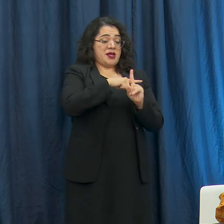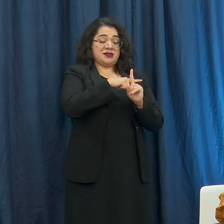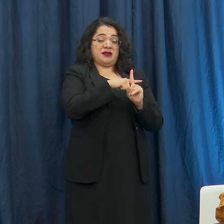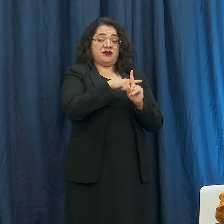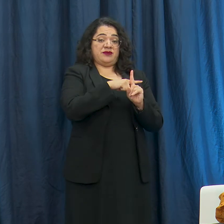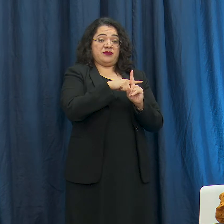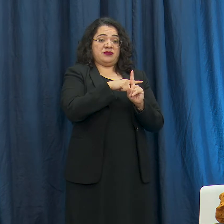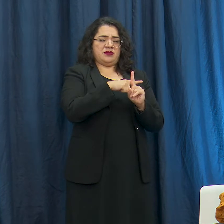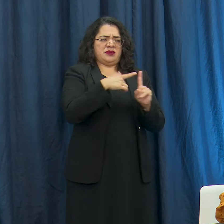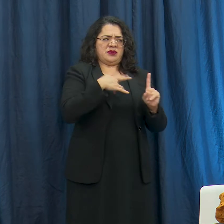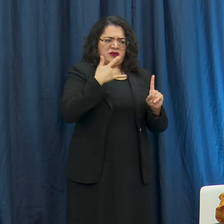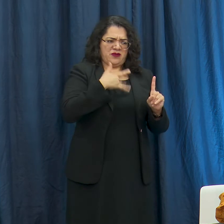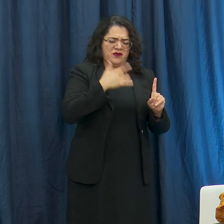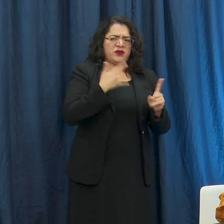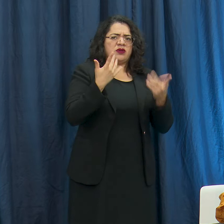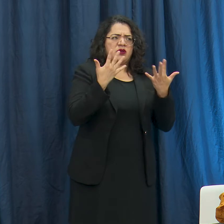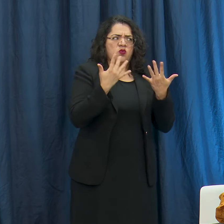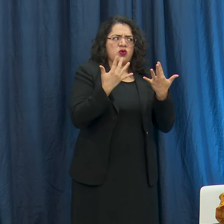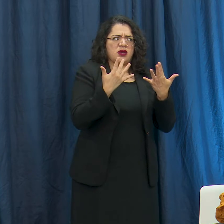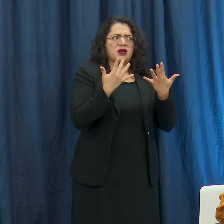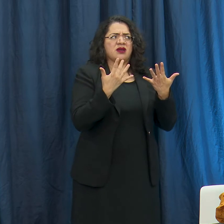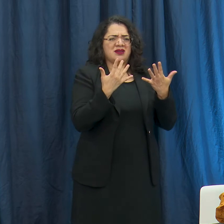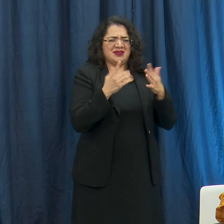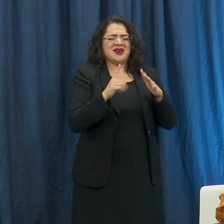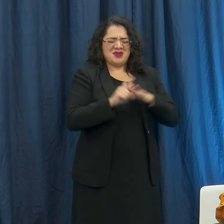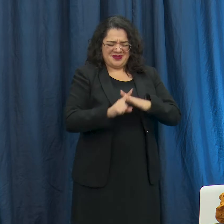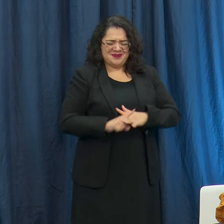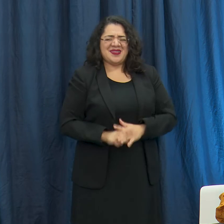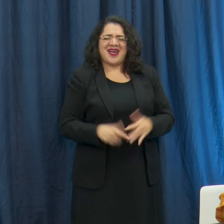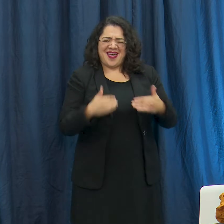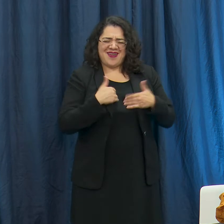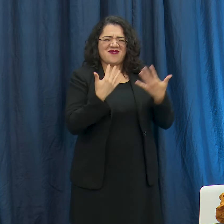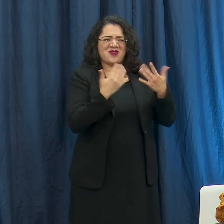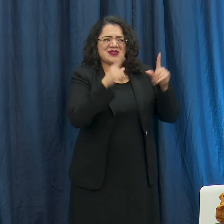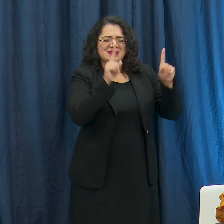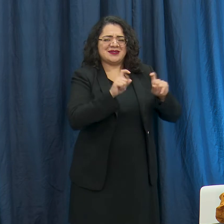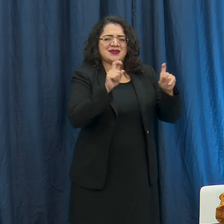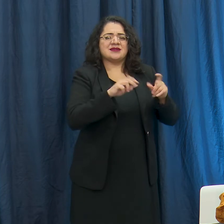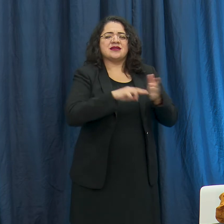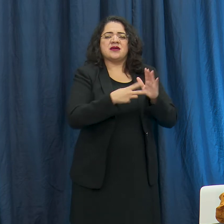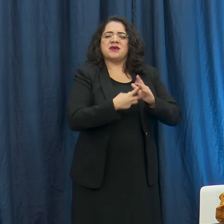positive ask ANCOVA dicen you ave SE octo Islan durante al menos diez Diaz